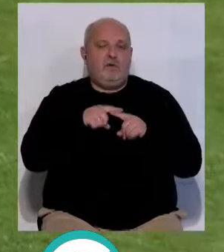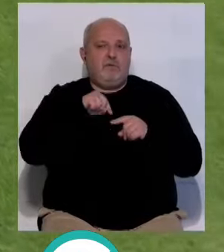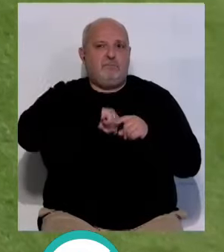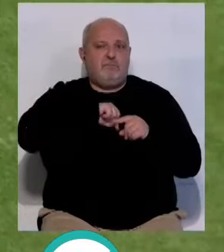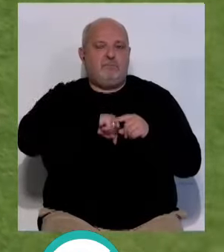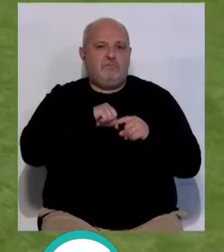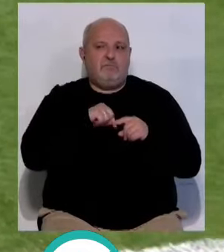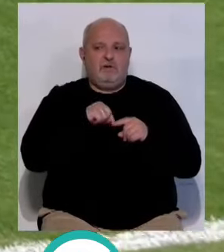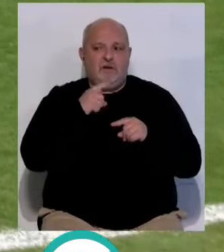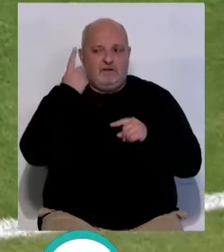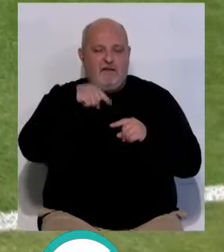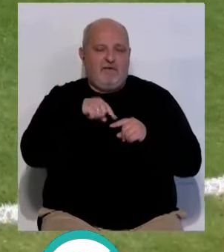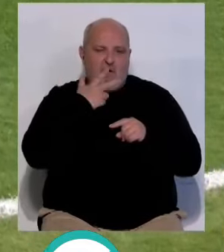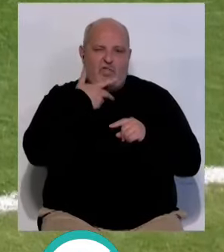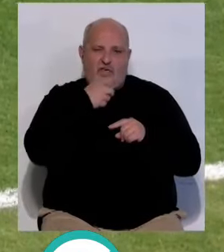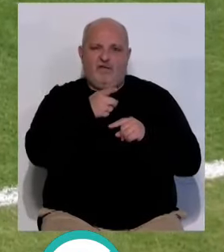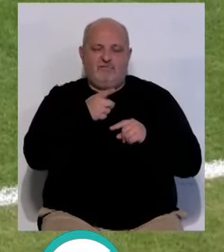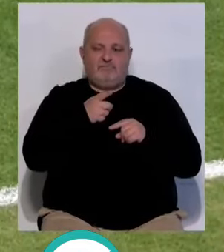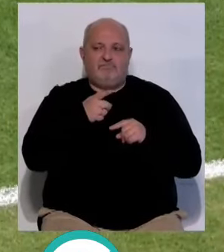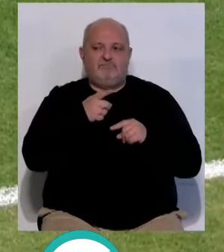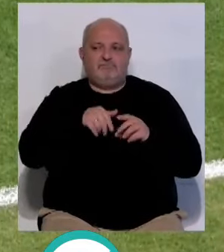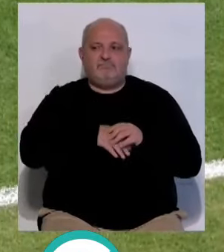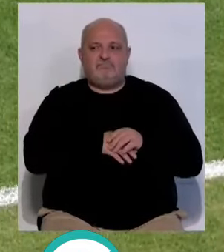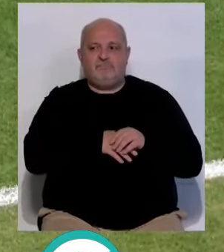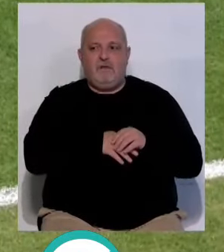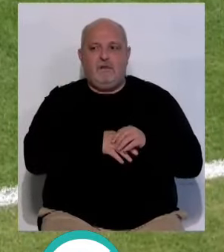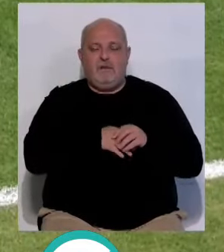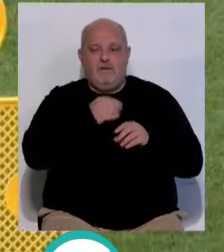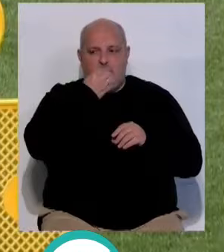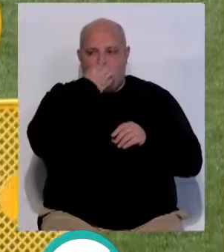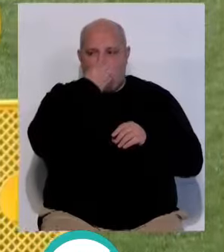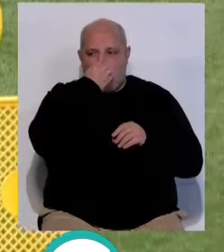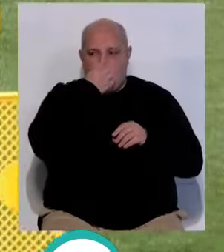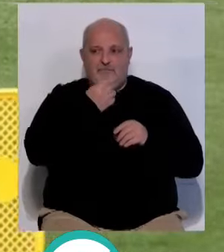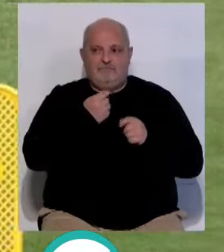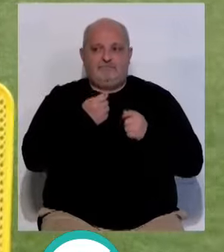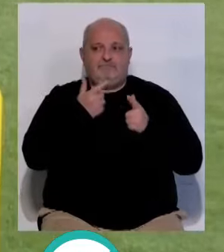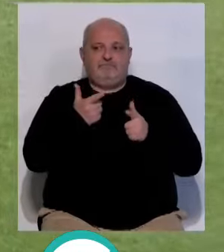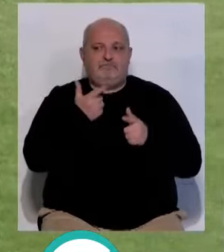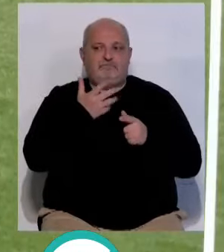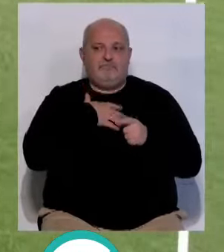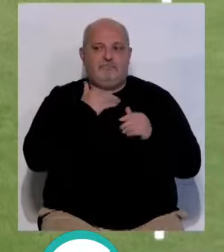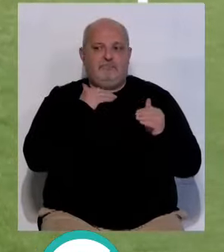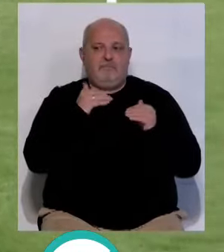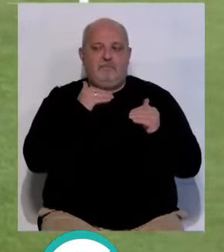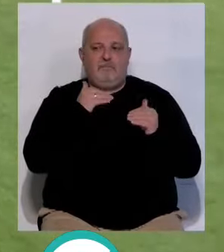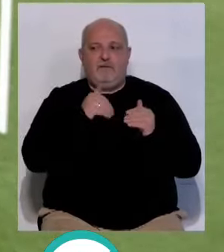garbanzos si que echar un cable verá que no le puede echar un cable ahora mismo pero Willy Yo